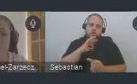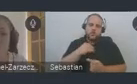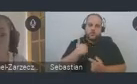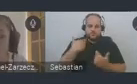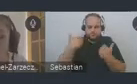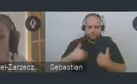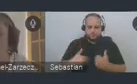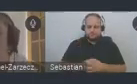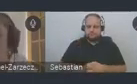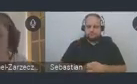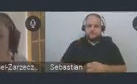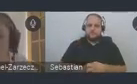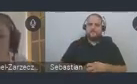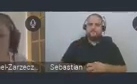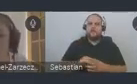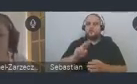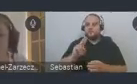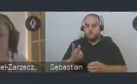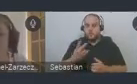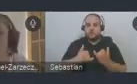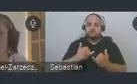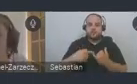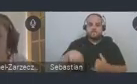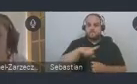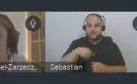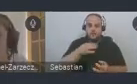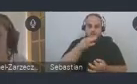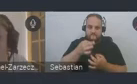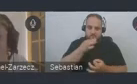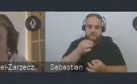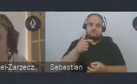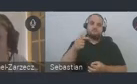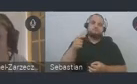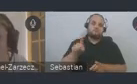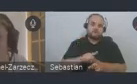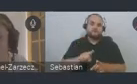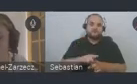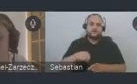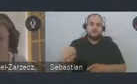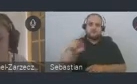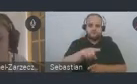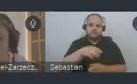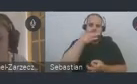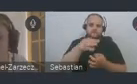Druga rzecz. Jak my o sobie opowiemy, to warto, żeby uczestnicy też opowiedzieli coś o sobie.